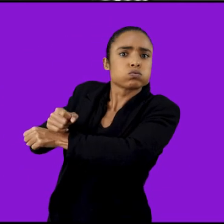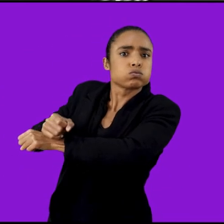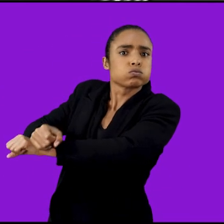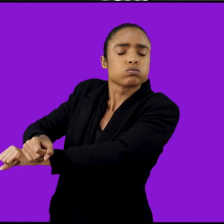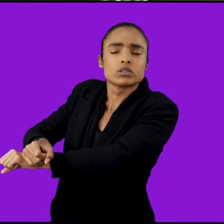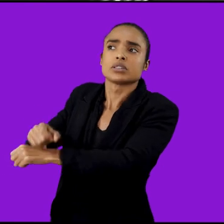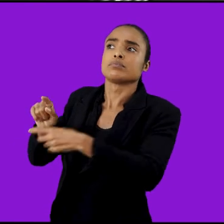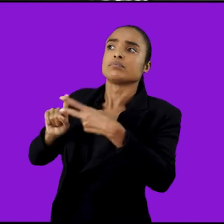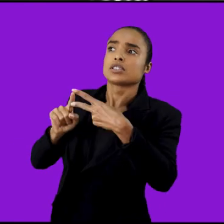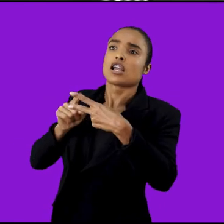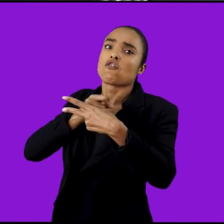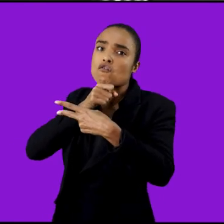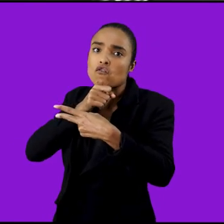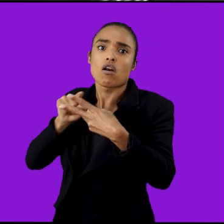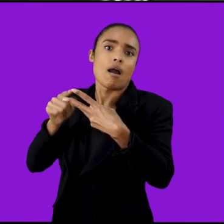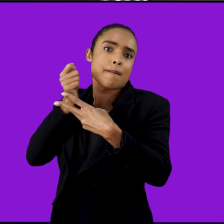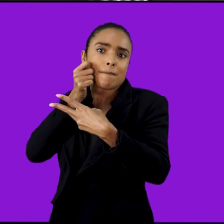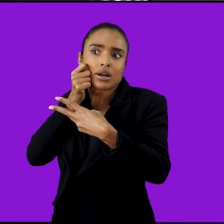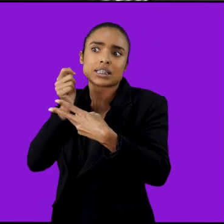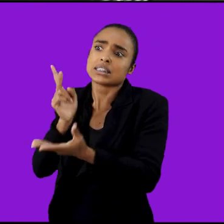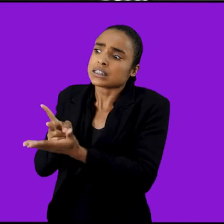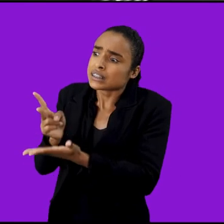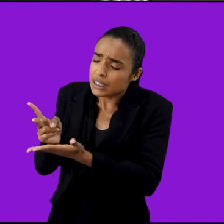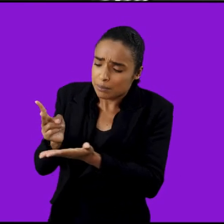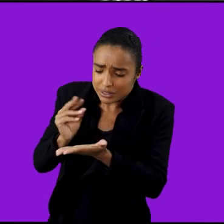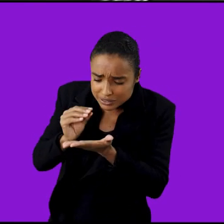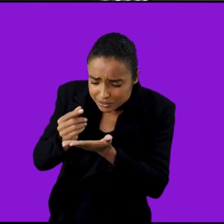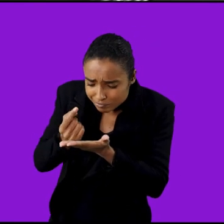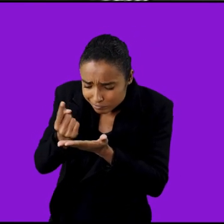da escravidão. Então, depois quando vem minha vó, minha mãe. Sempre com dinheiro